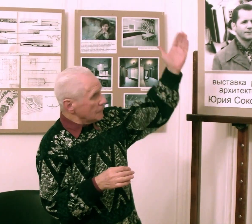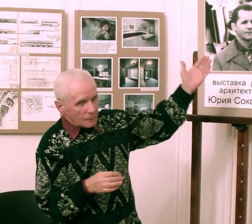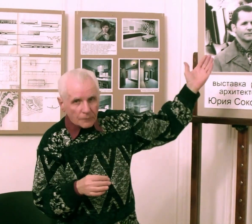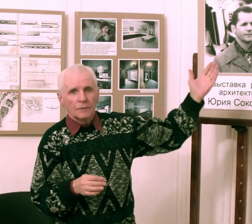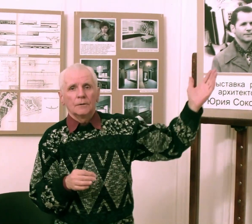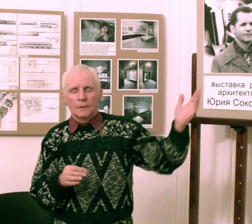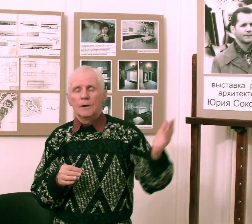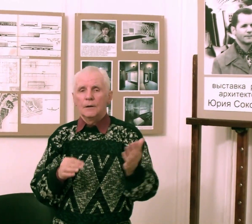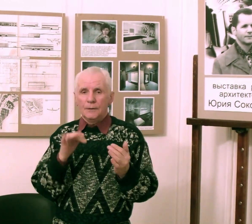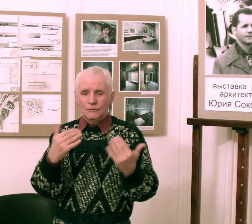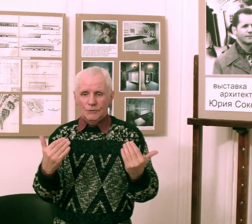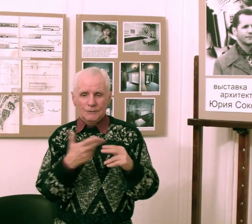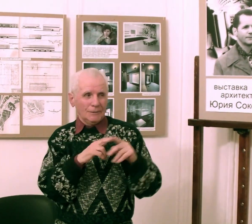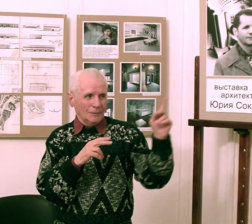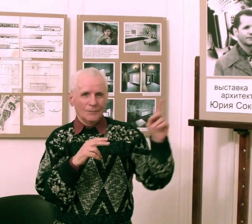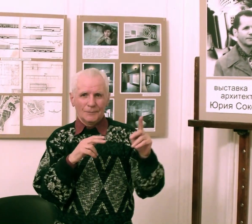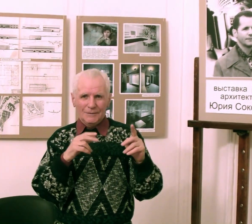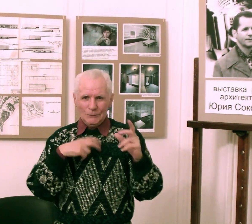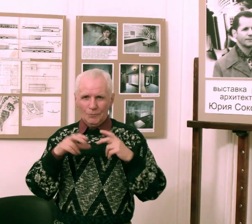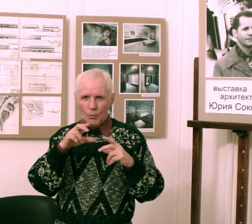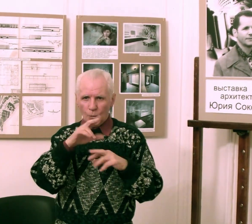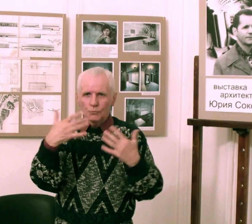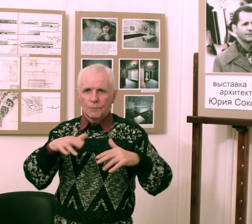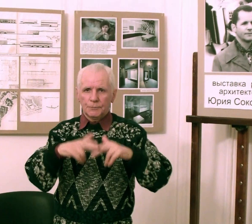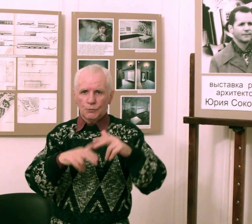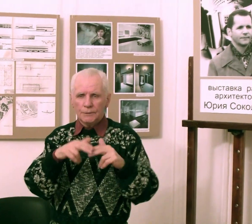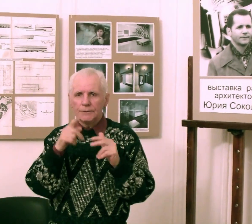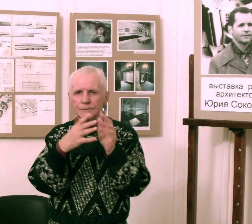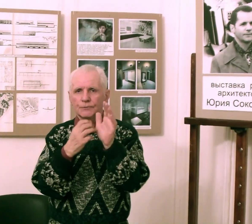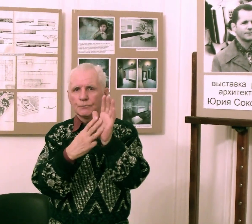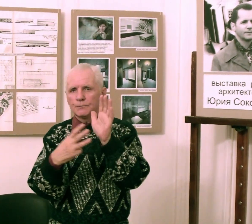Сейчас этот институт построен, закончен еще в 1988 году